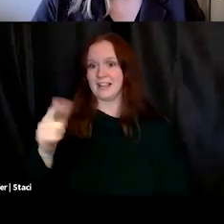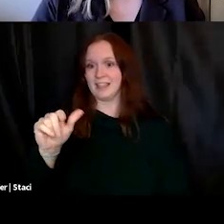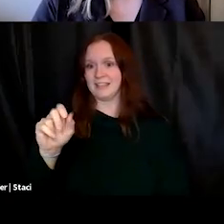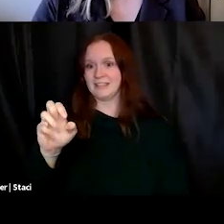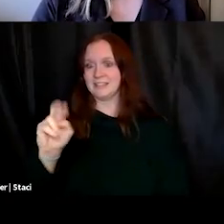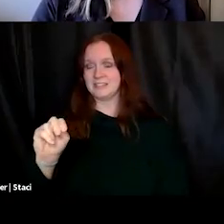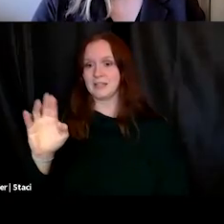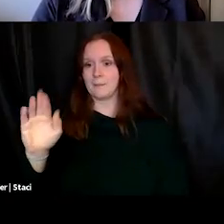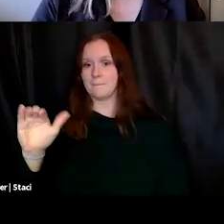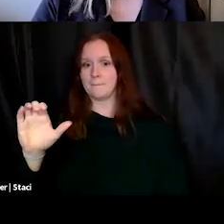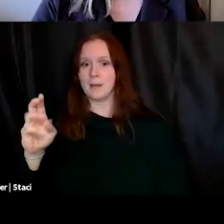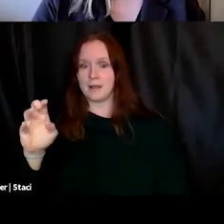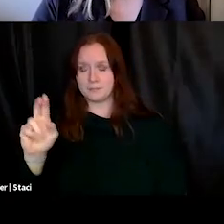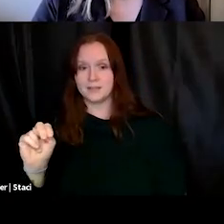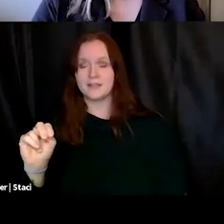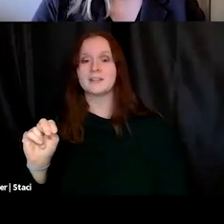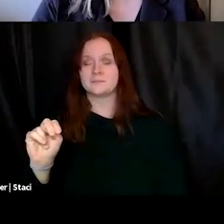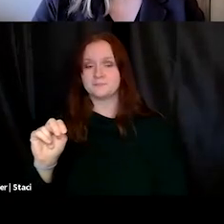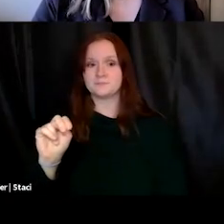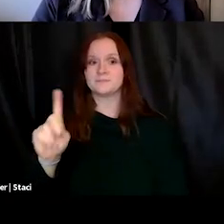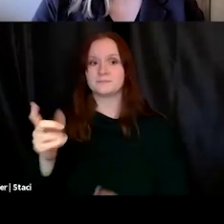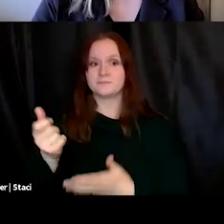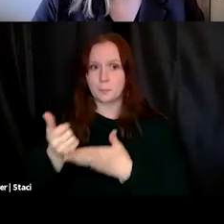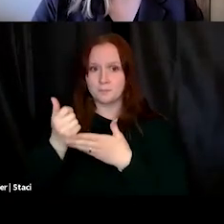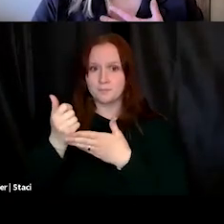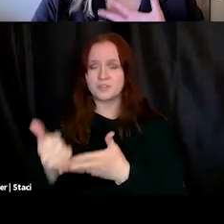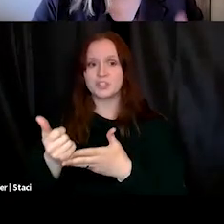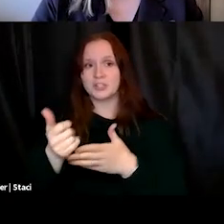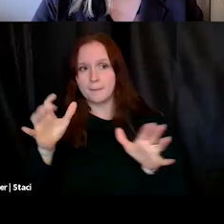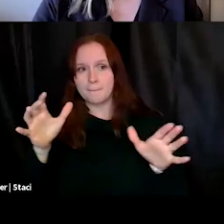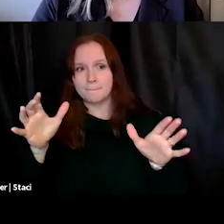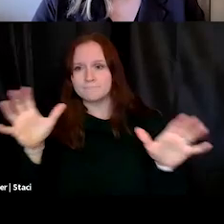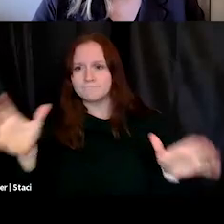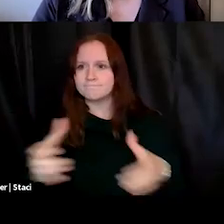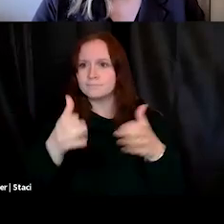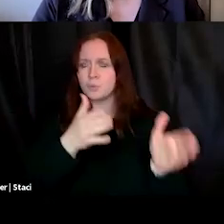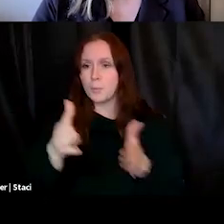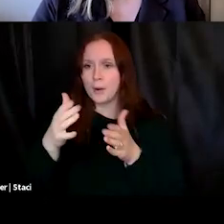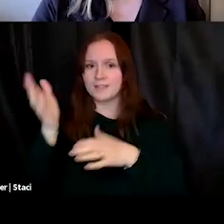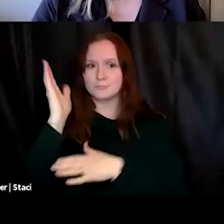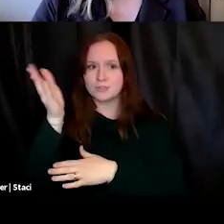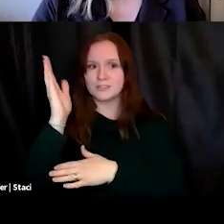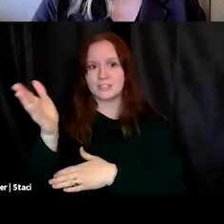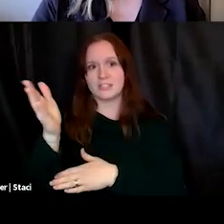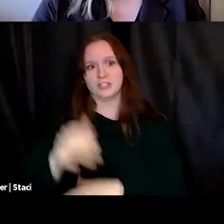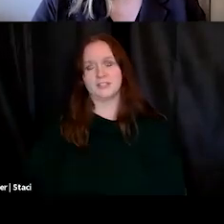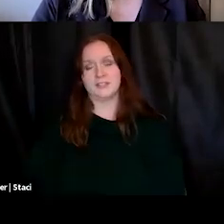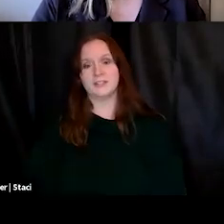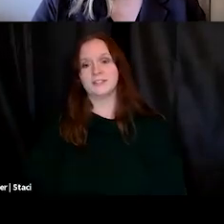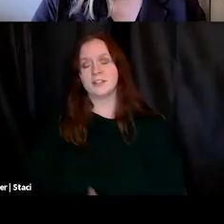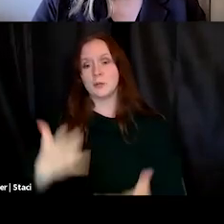Ella compartirá algunos consejos sobre cómo lo hace, y luego dejaremos tiempo para preguntas y respuestas al final.